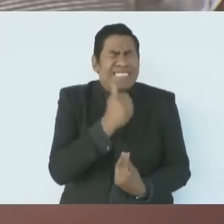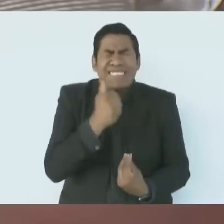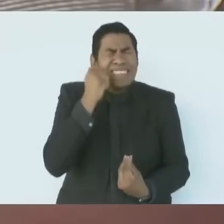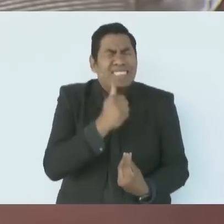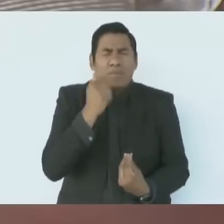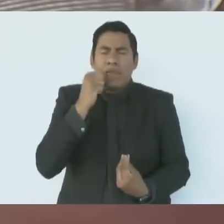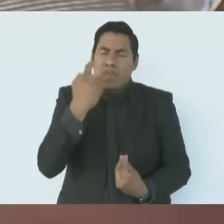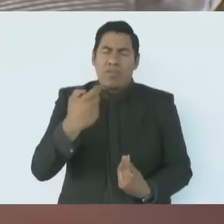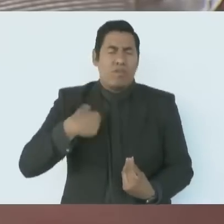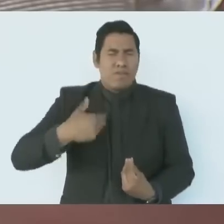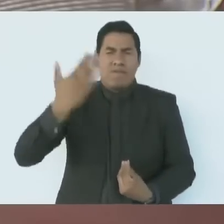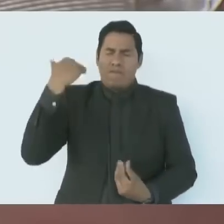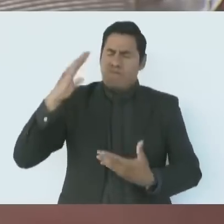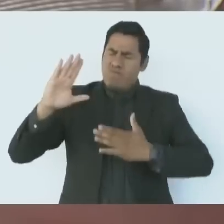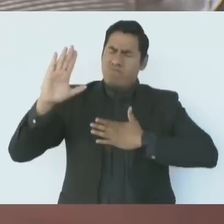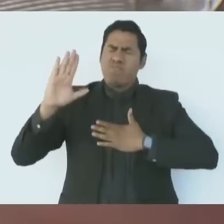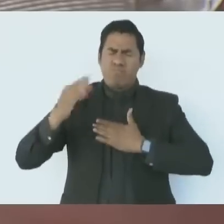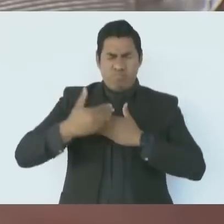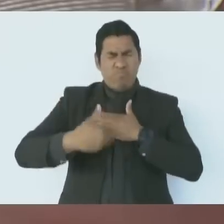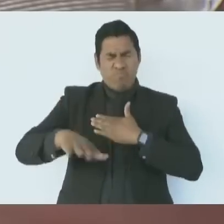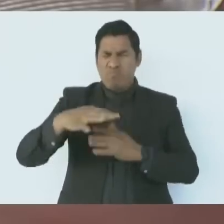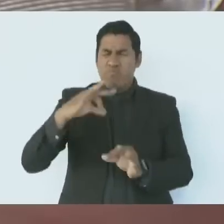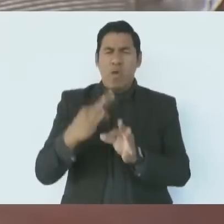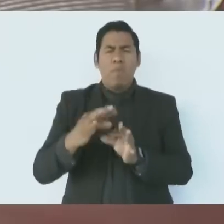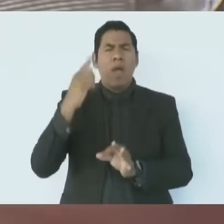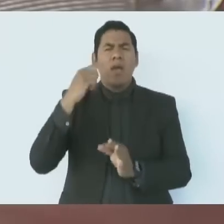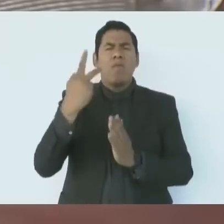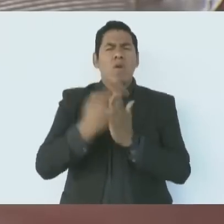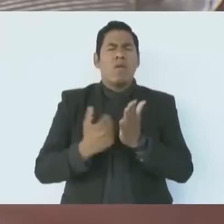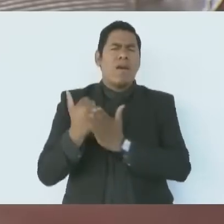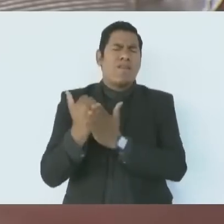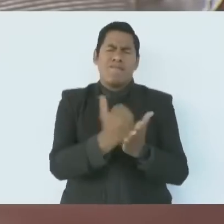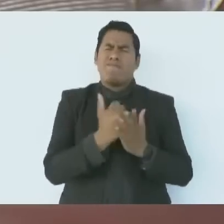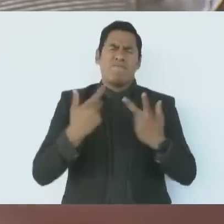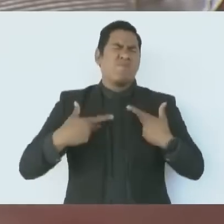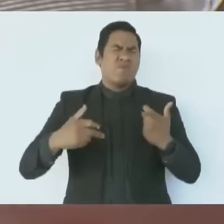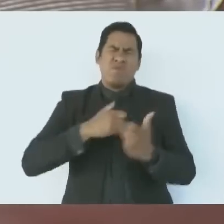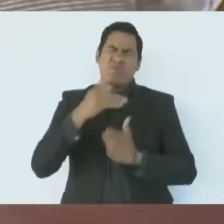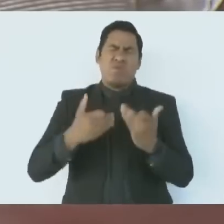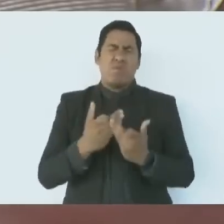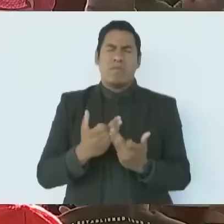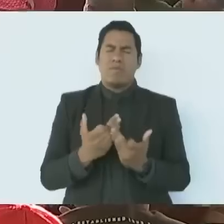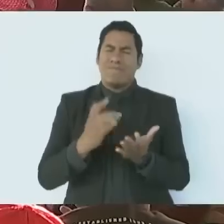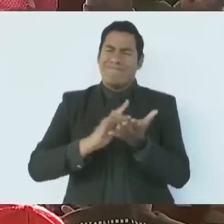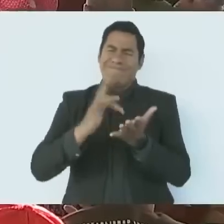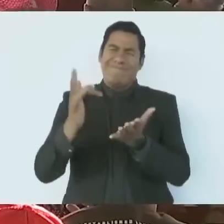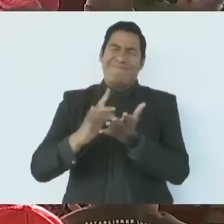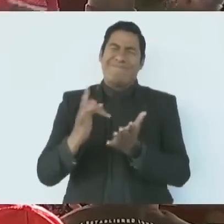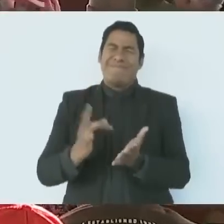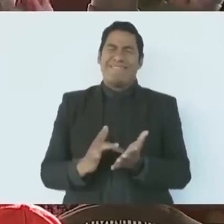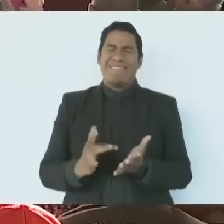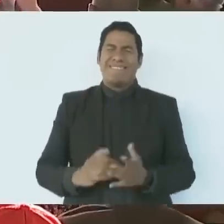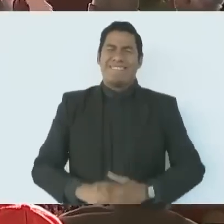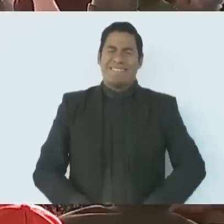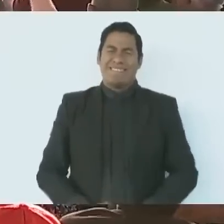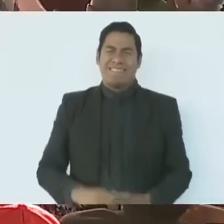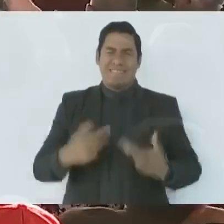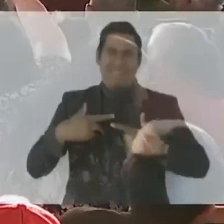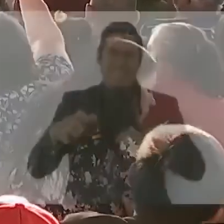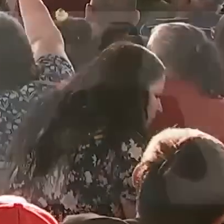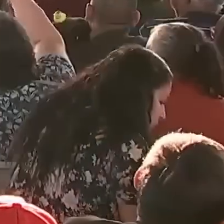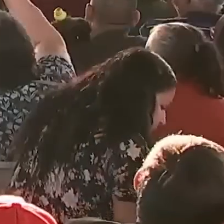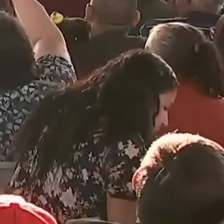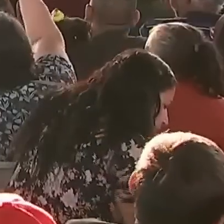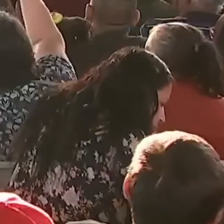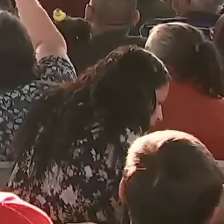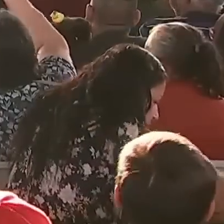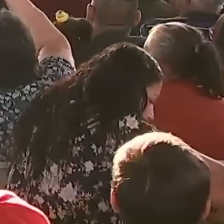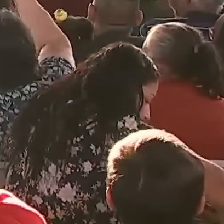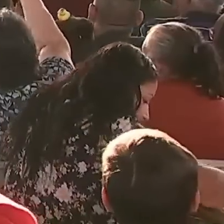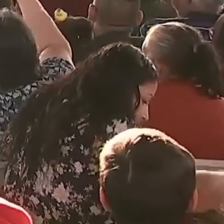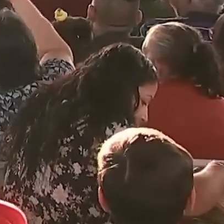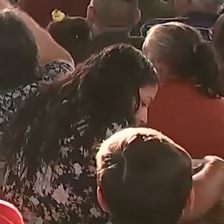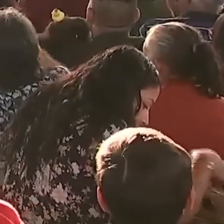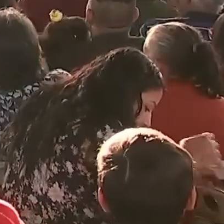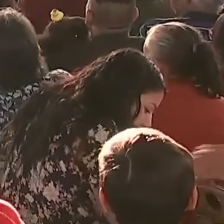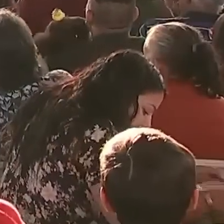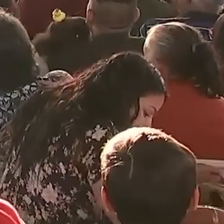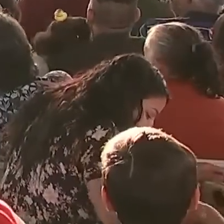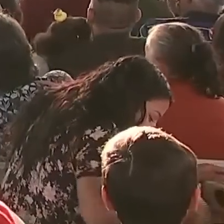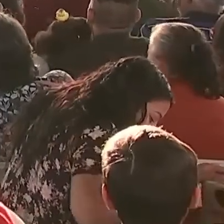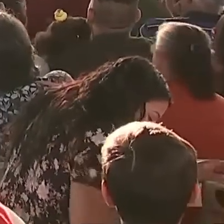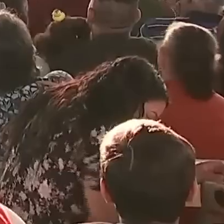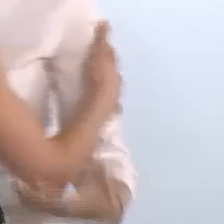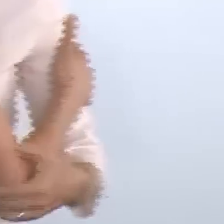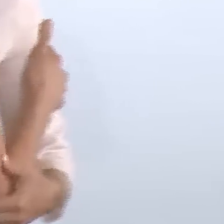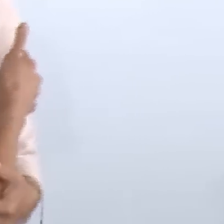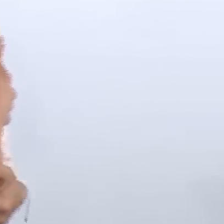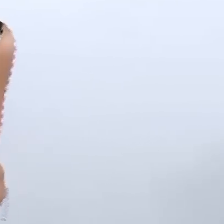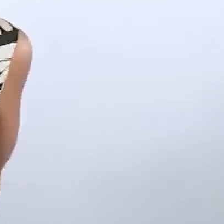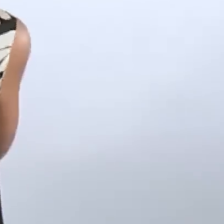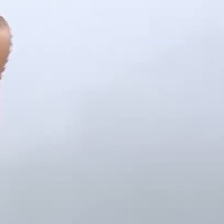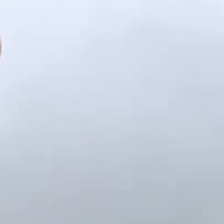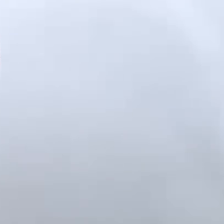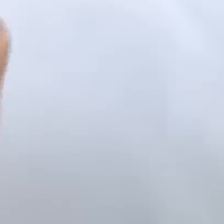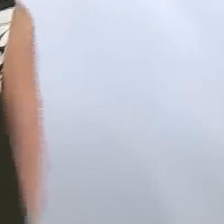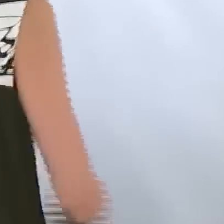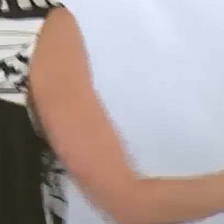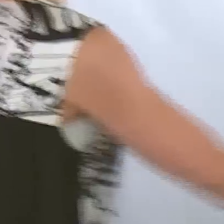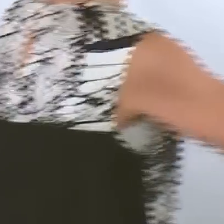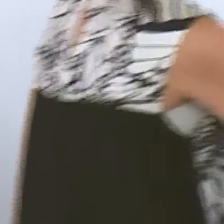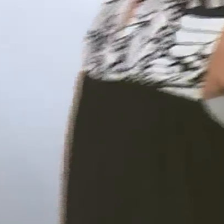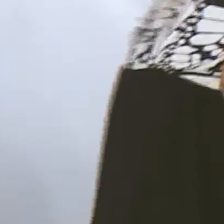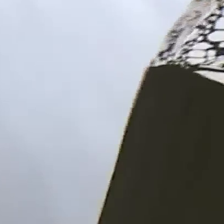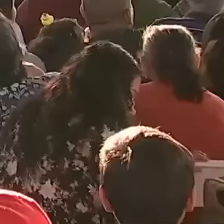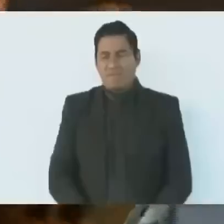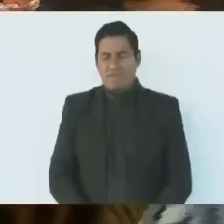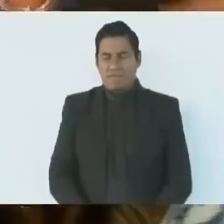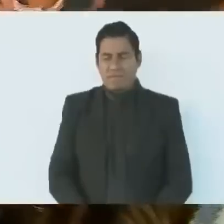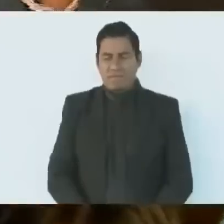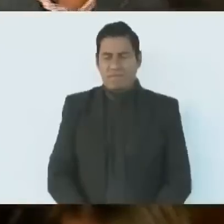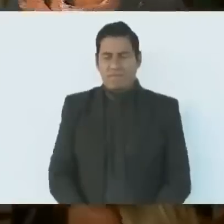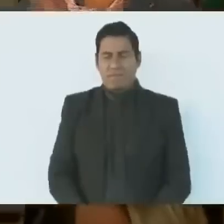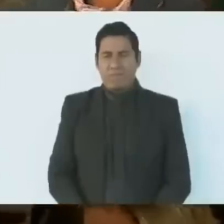marcha Este programa que será para beneficio de todas y todos ustedes muchísimas [Aplausos]